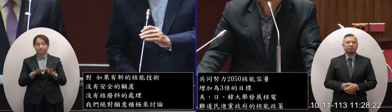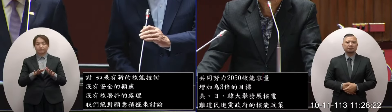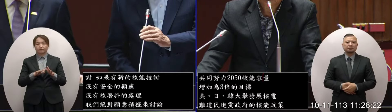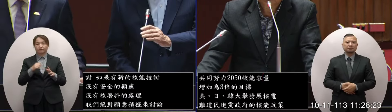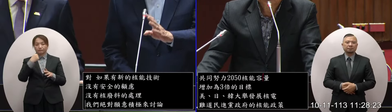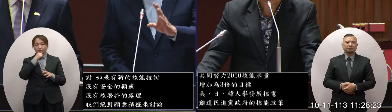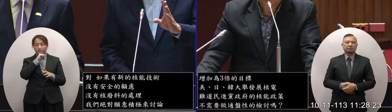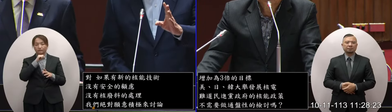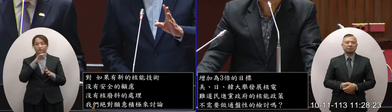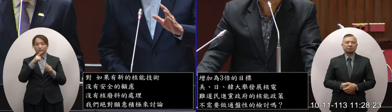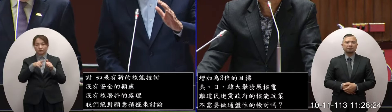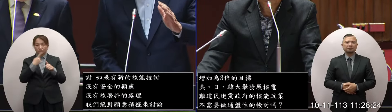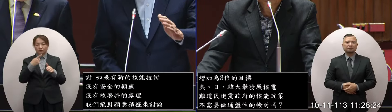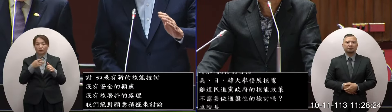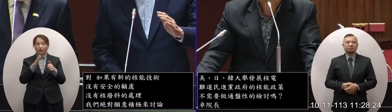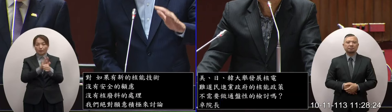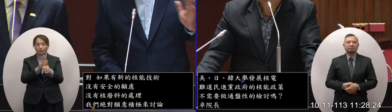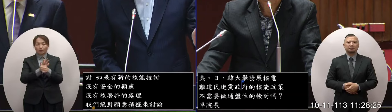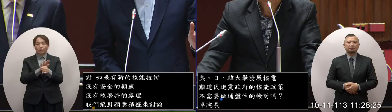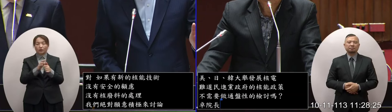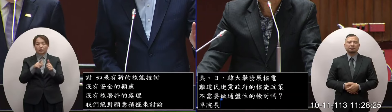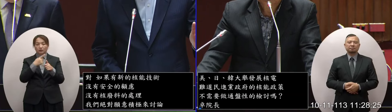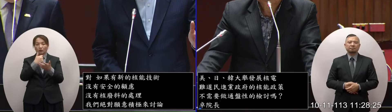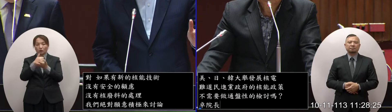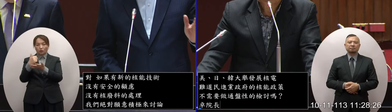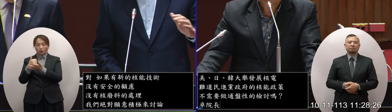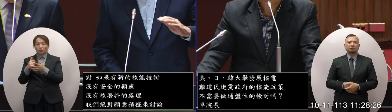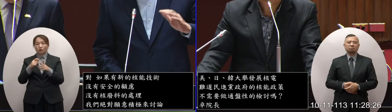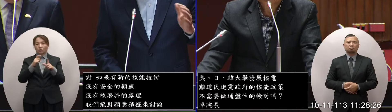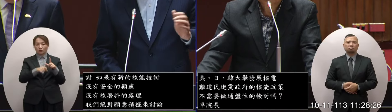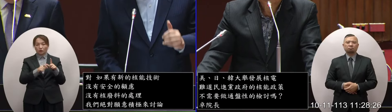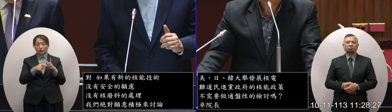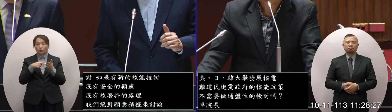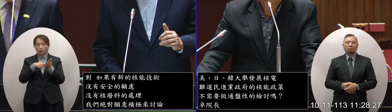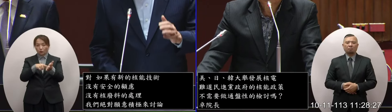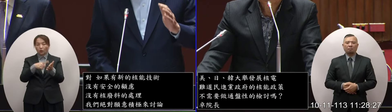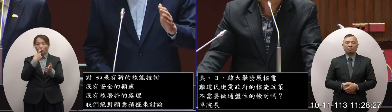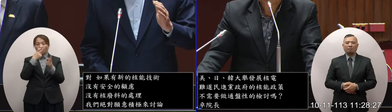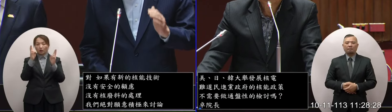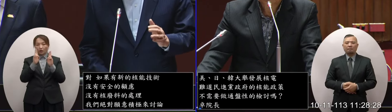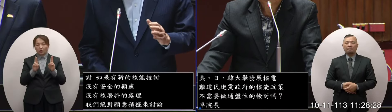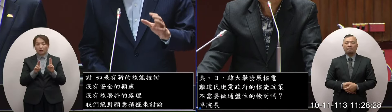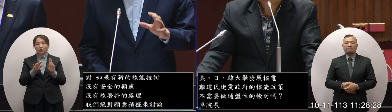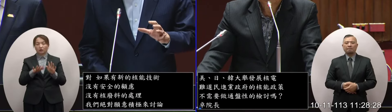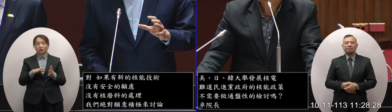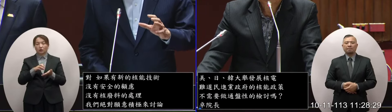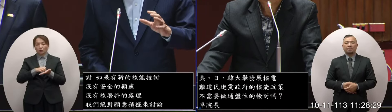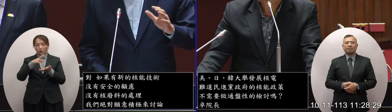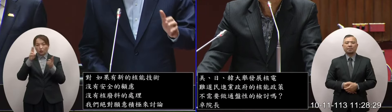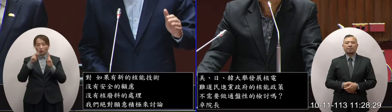就是優先幫台灣出口的廠商 爭取綠電 因為現在核能還不是屬於綠電